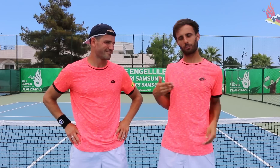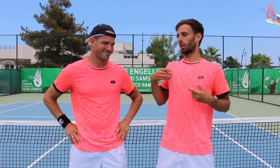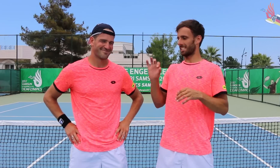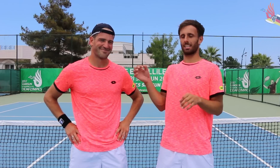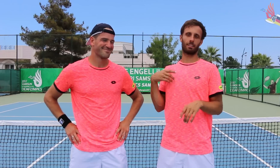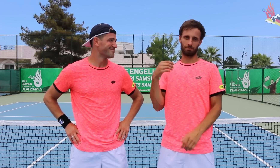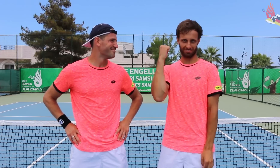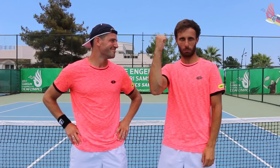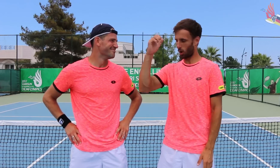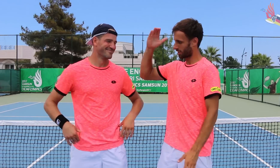Aber ich freue mich sehr, yeah.